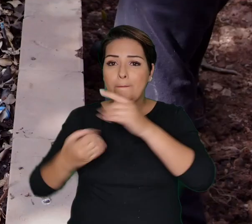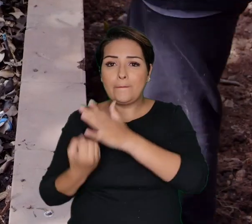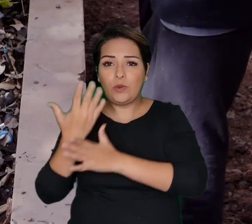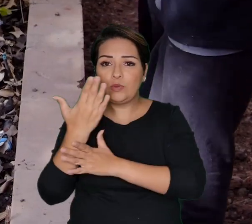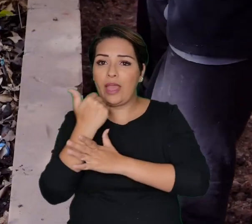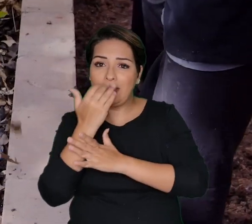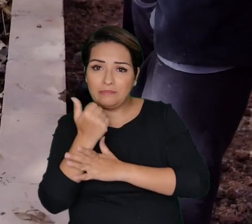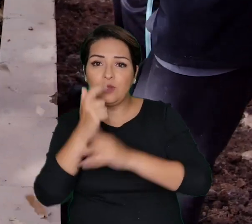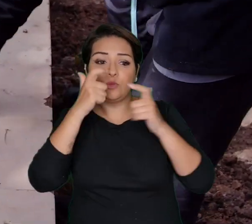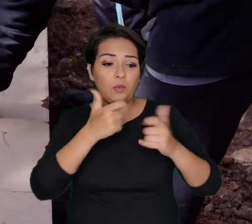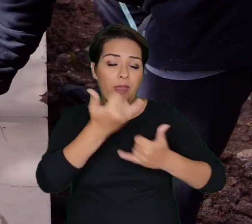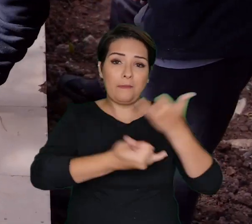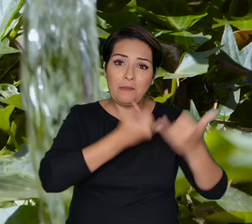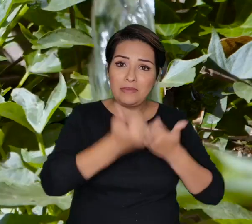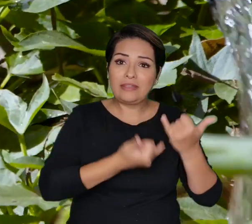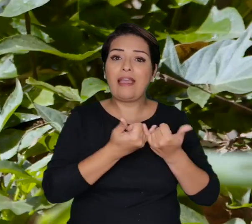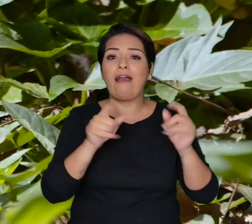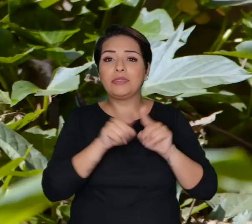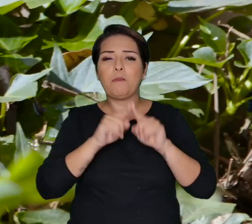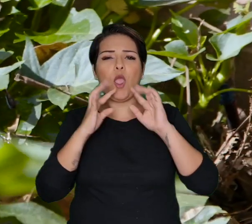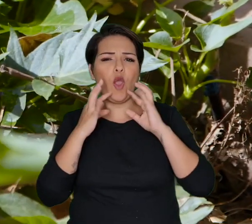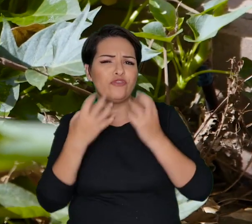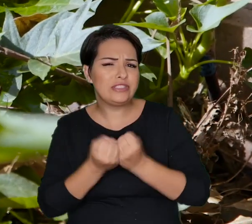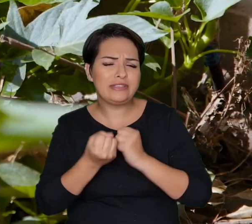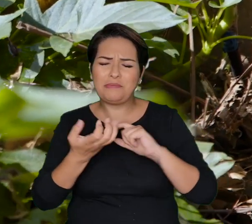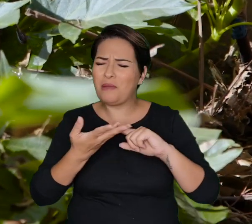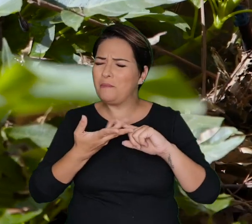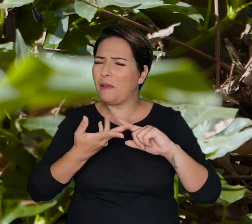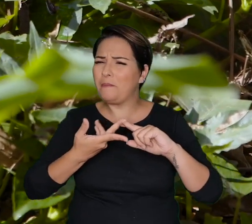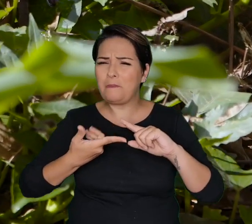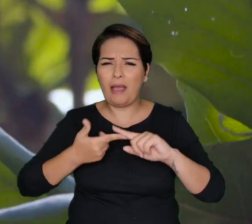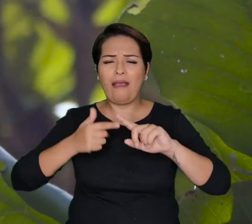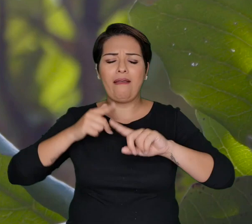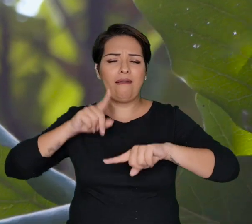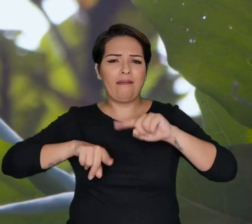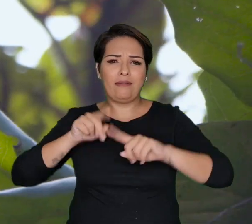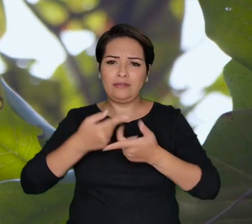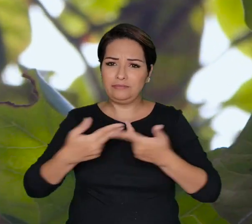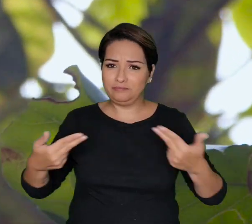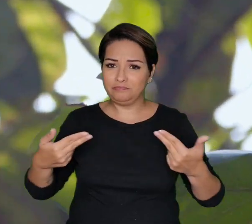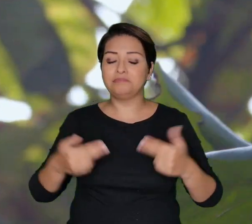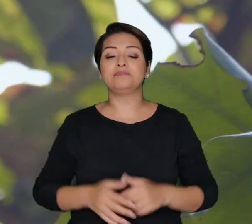é um espaço para brincar, para ter aula, oficina, é um espaço para múltiplas atividades.